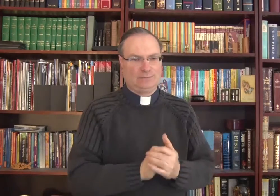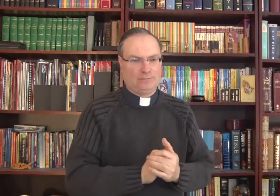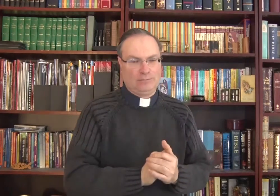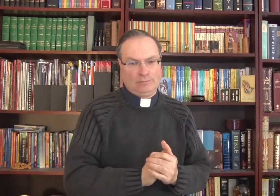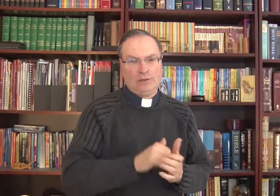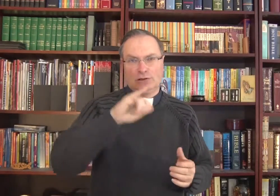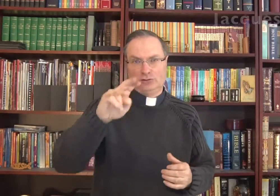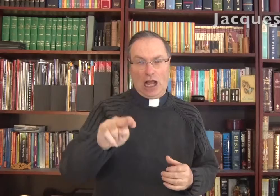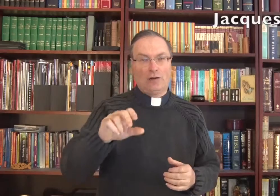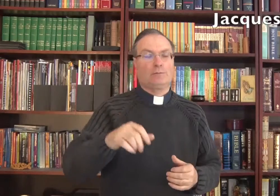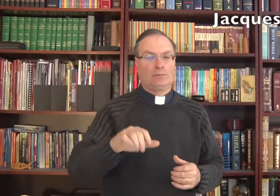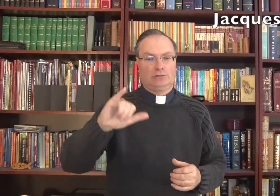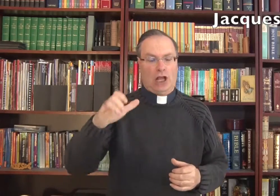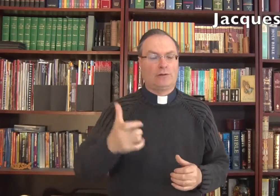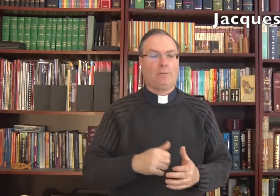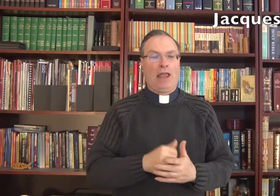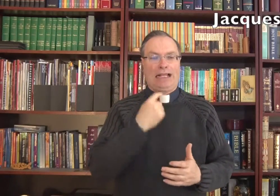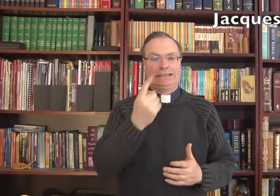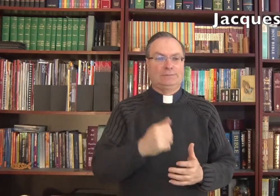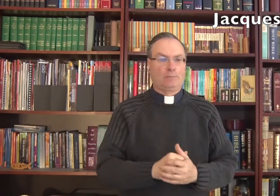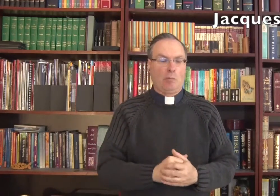Jacques disait: